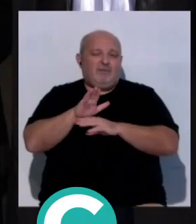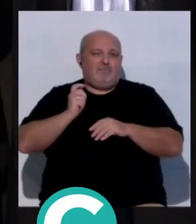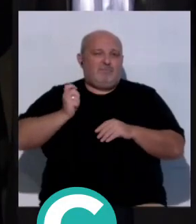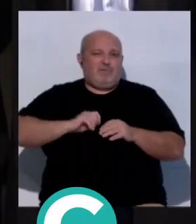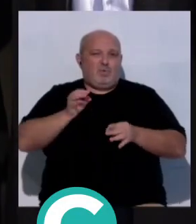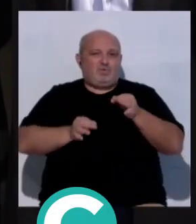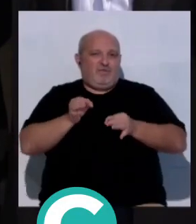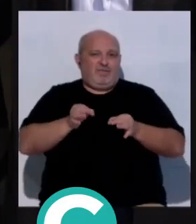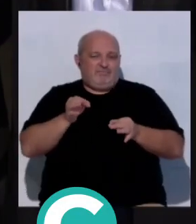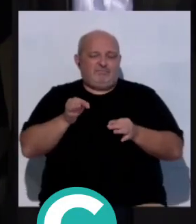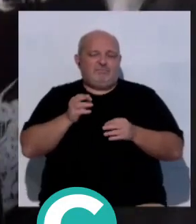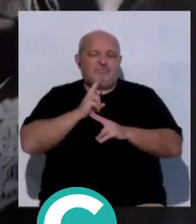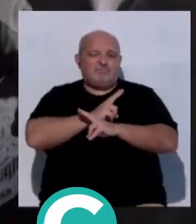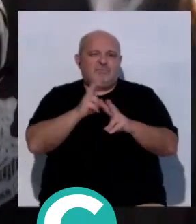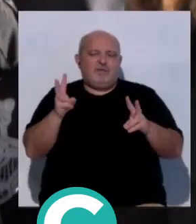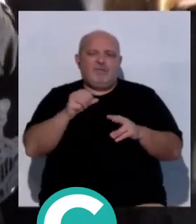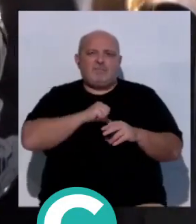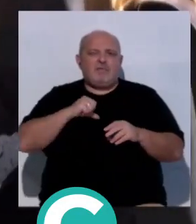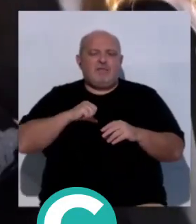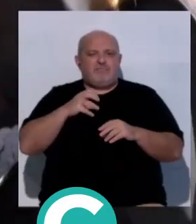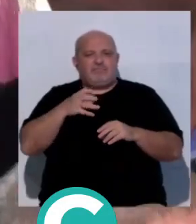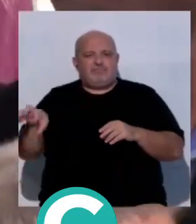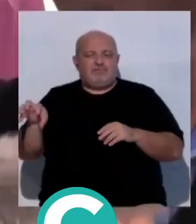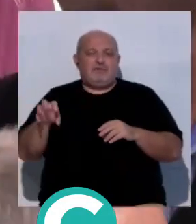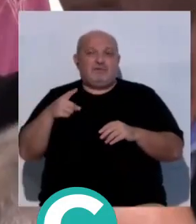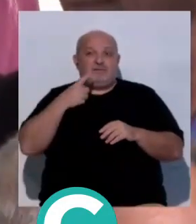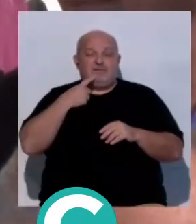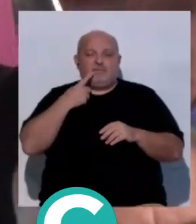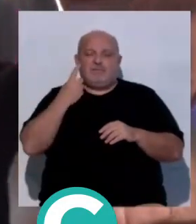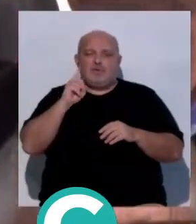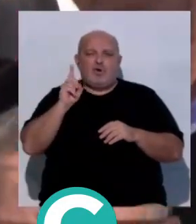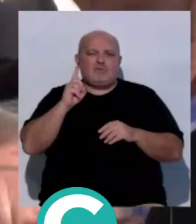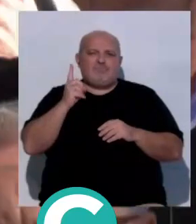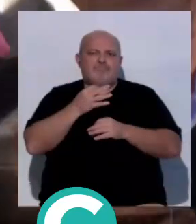la justicia ha querido recalcar la independencia judicial señalando como indigno que una sentencia